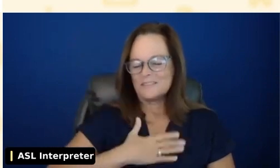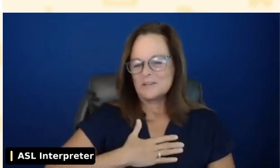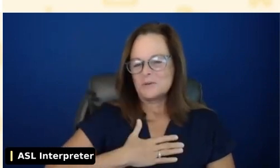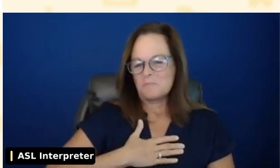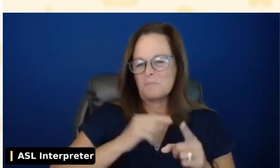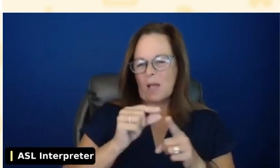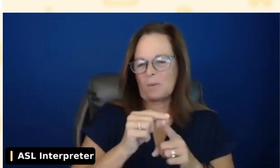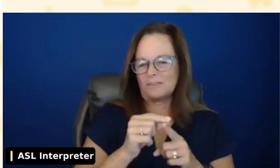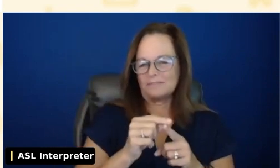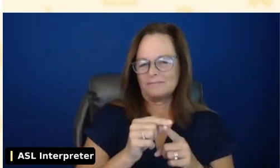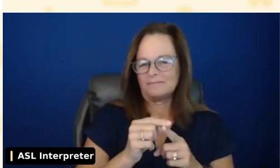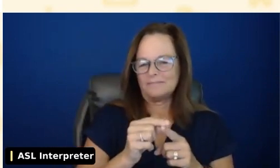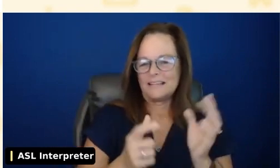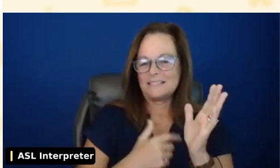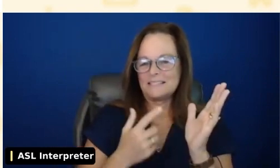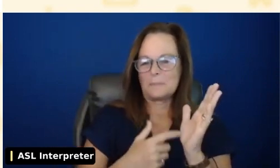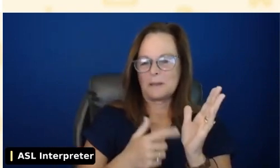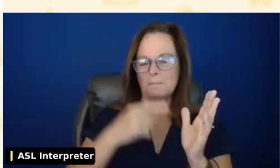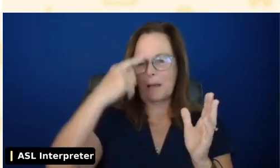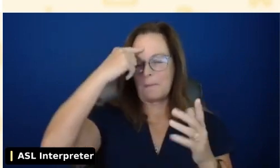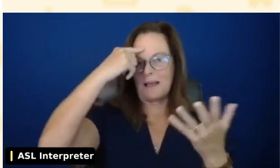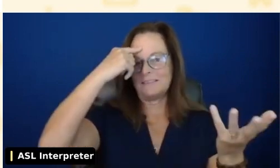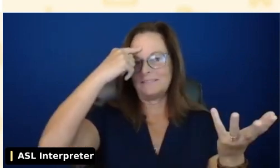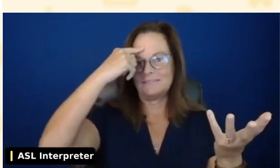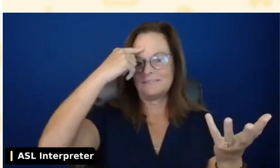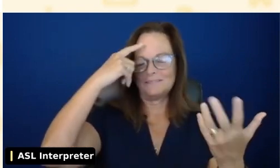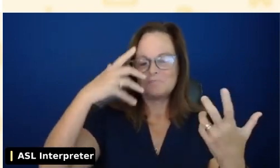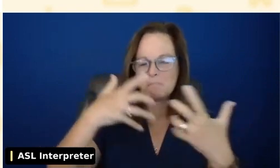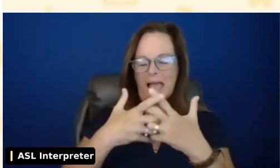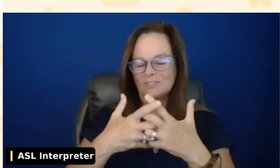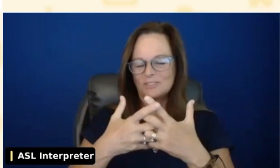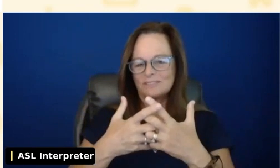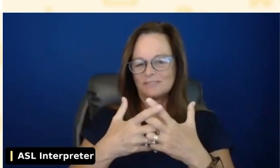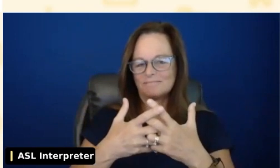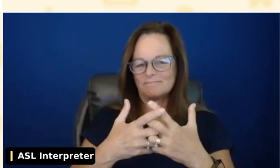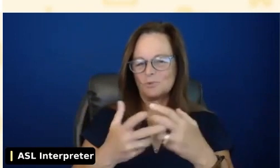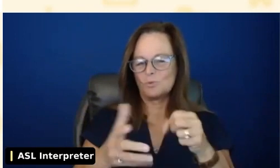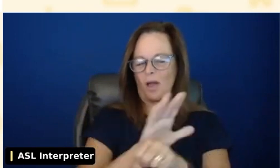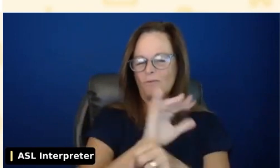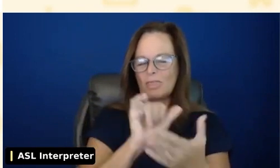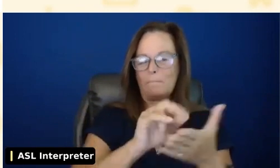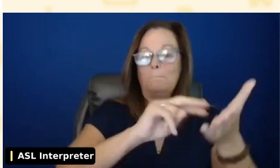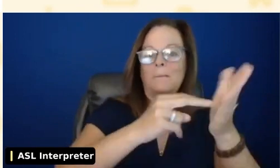a veces leer mi mente, pero parece hacerlo bastante bien. Entonces debe ser mágico.